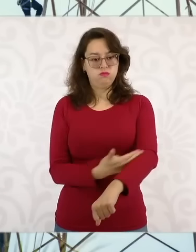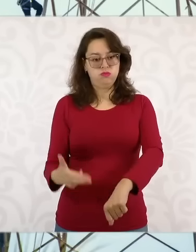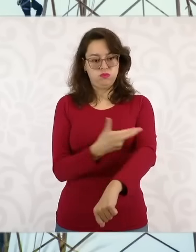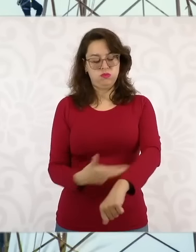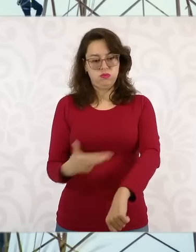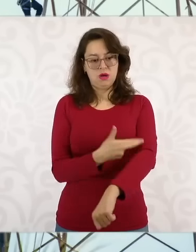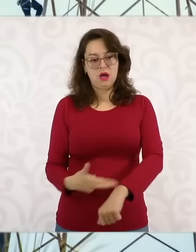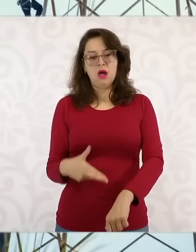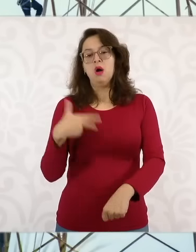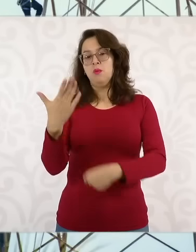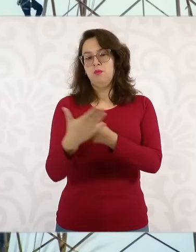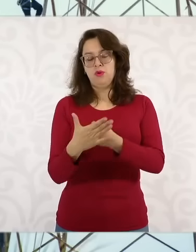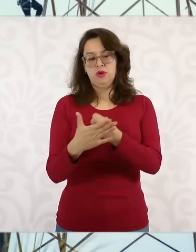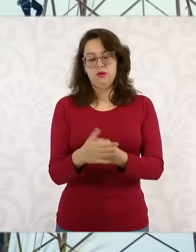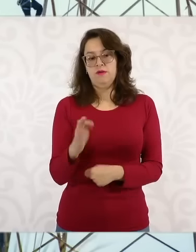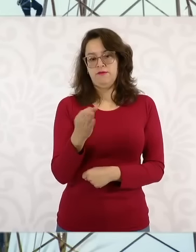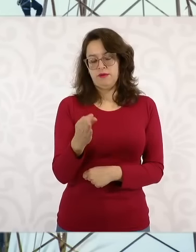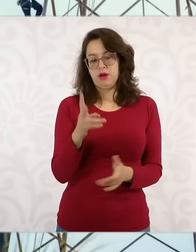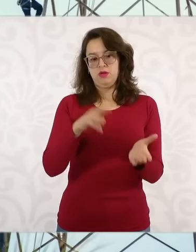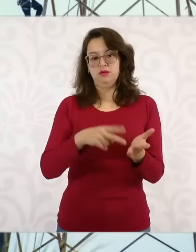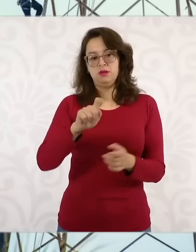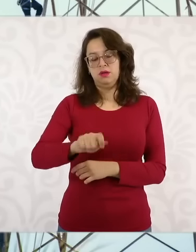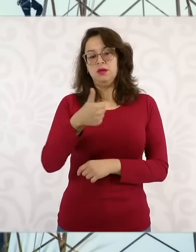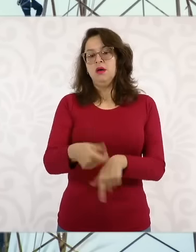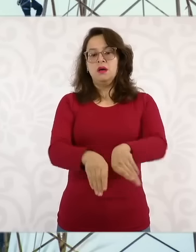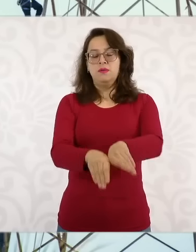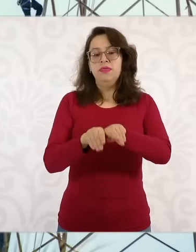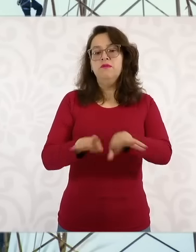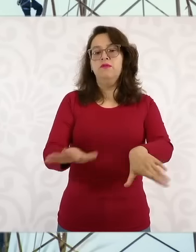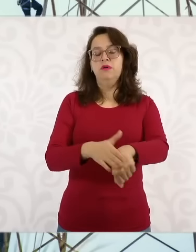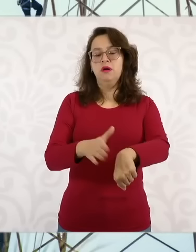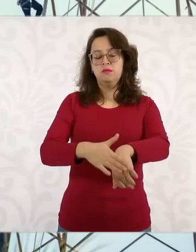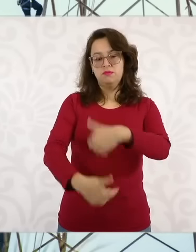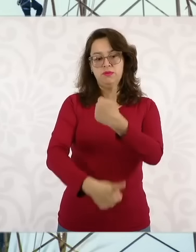micrositio a partir del mes de febrero del 26. y tres proyectos más se encuentran en